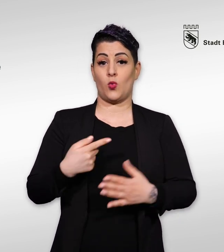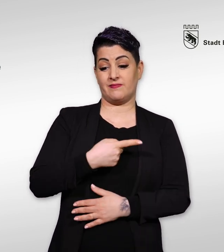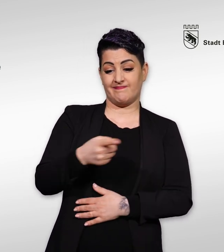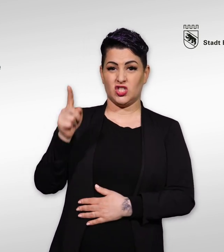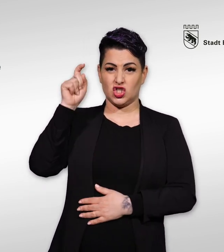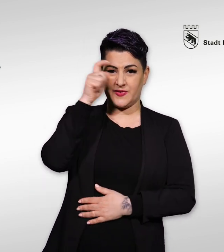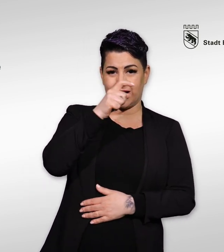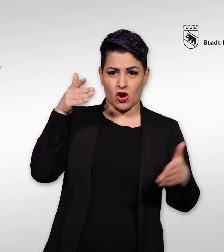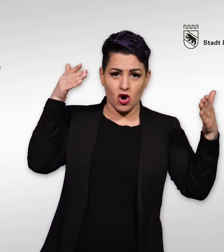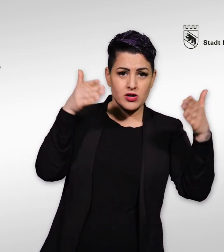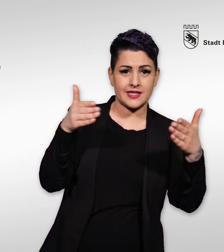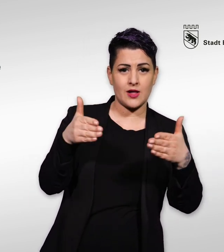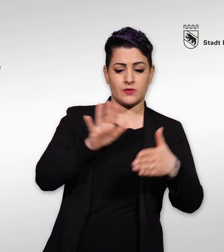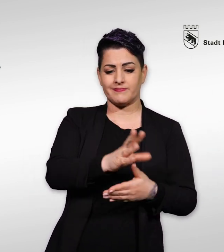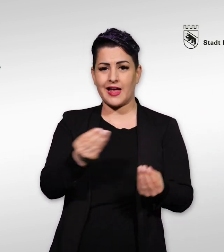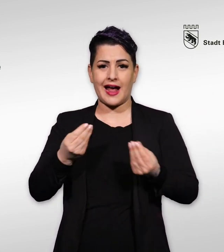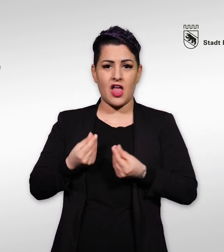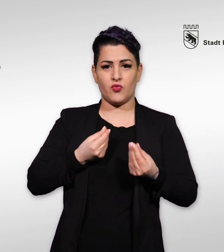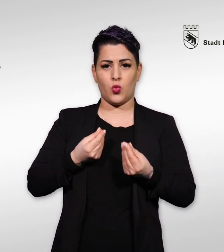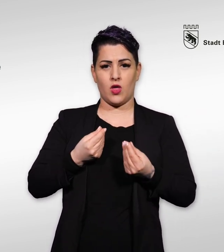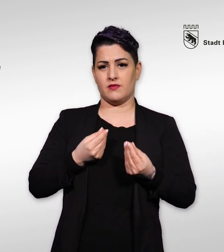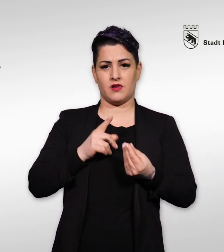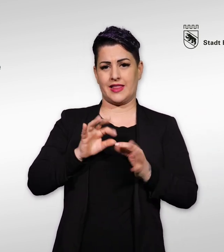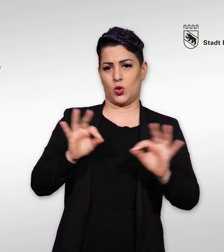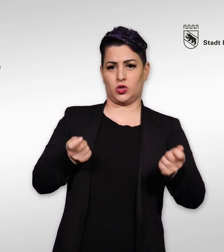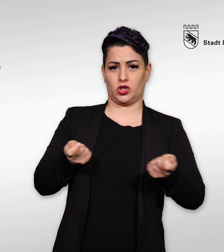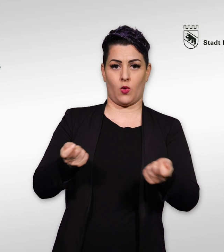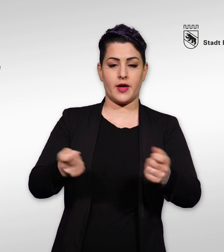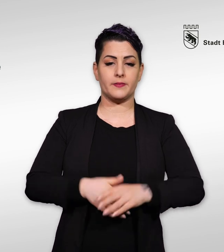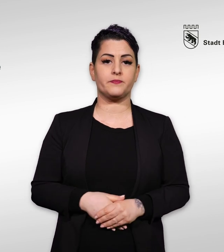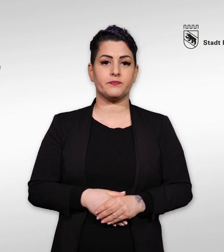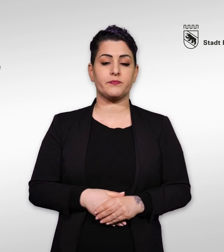Oder sie können sich nur schwer konzentrieren oder ihre Gefühle nicht gut regulieren.